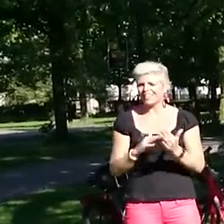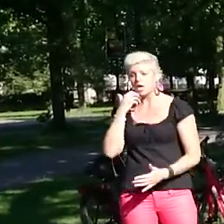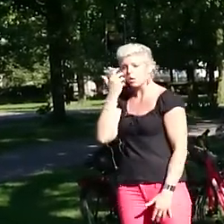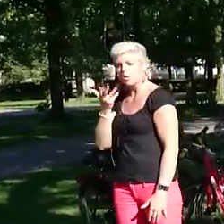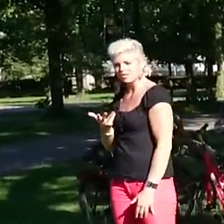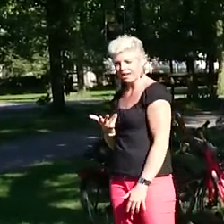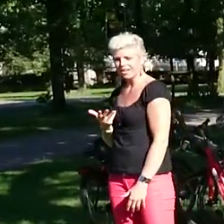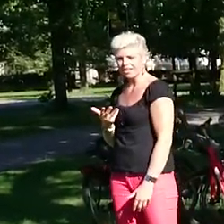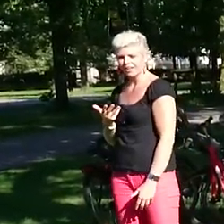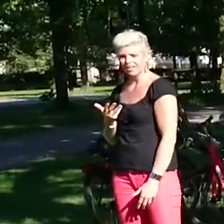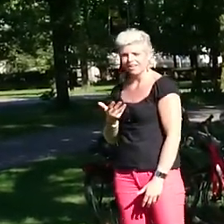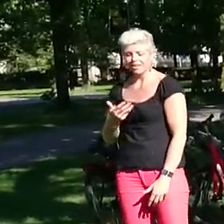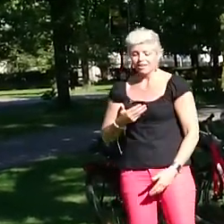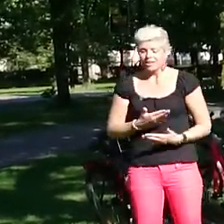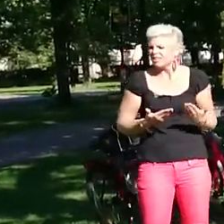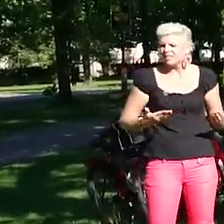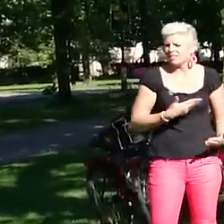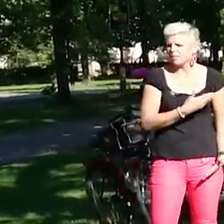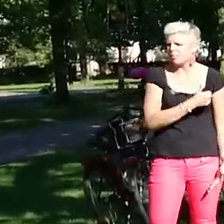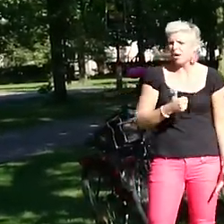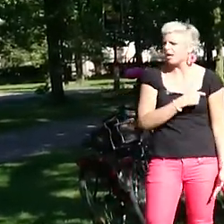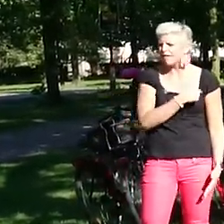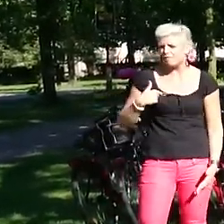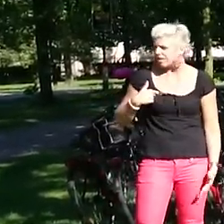Men hörrni, det var inte bara vi som gjorde någonting igår.